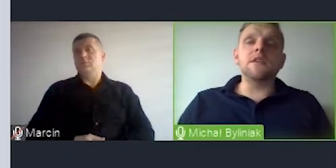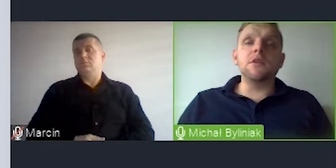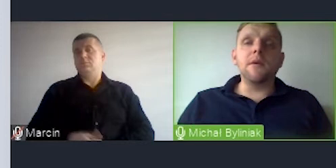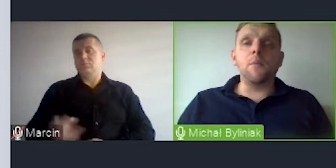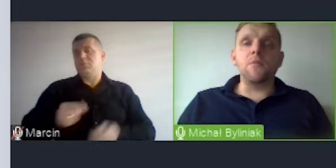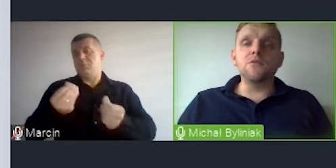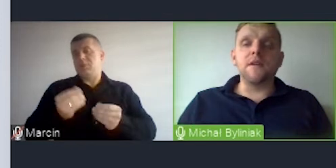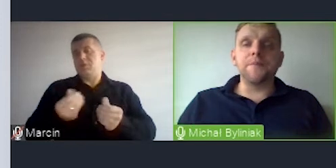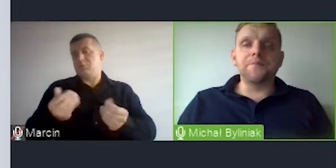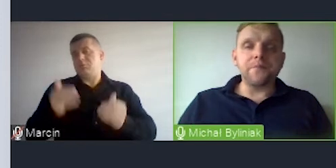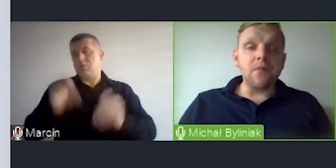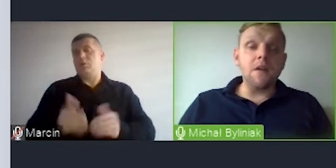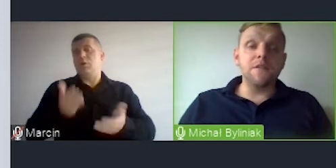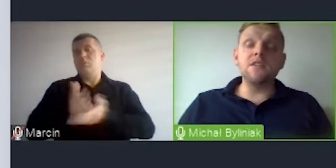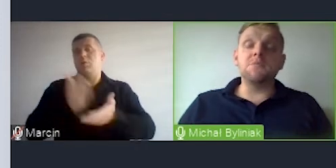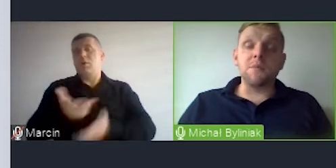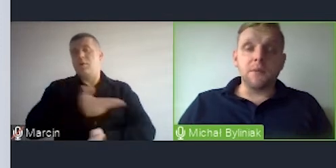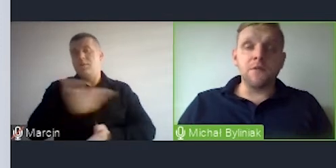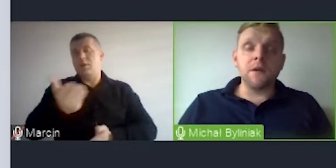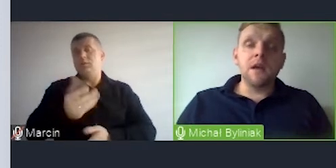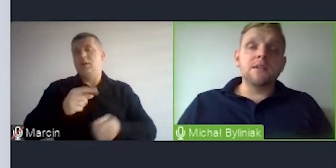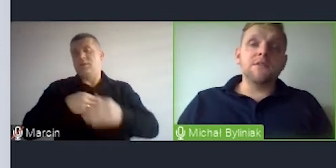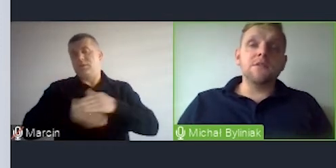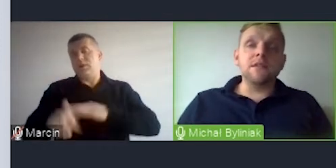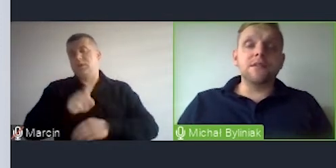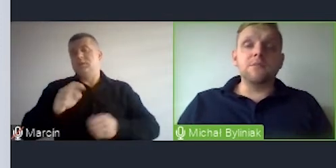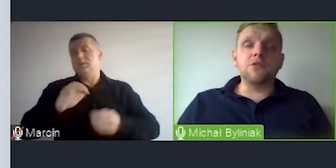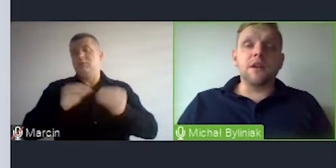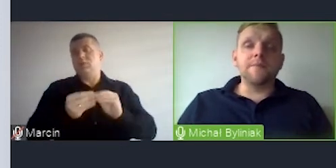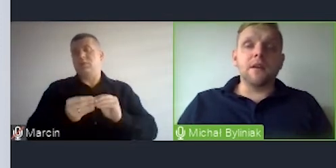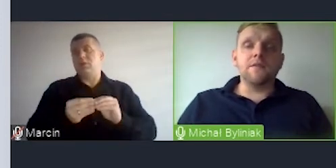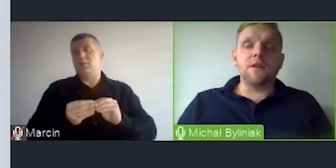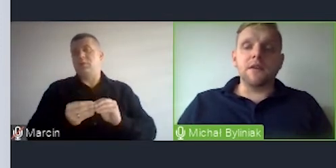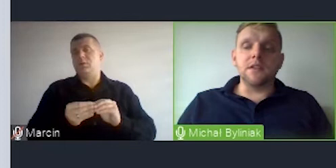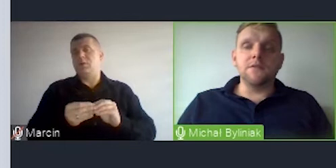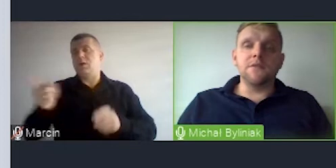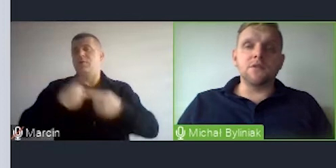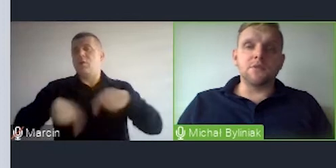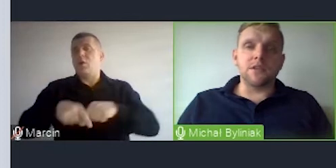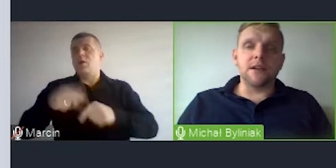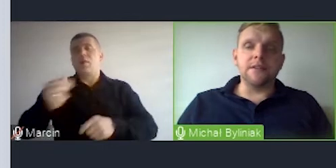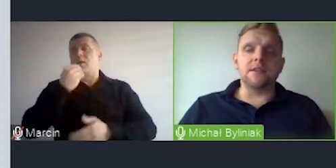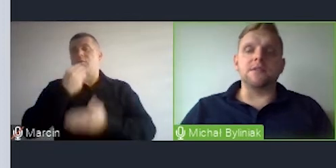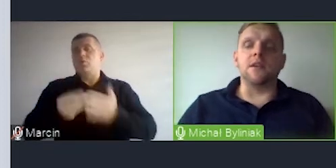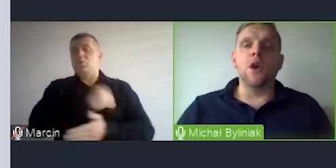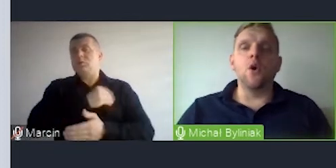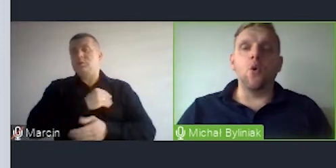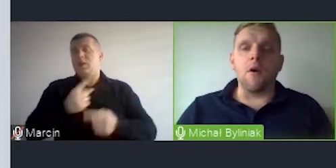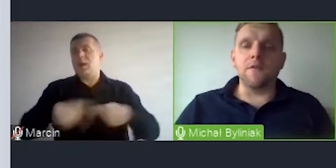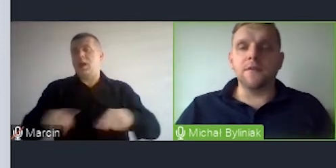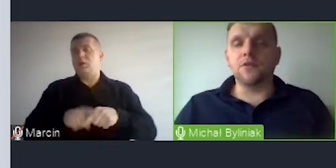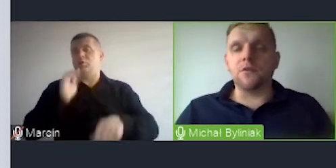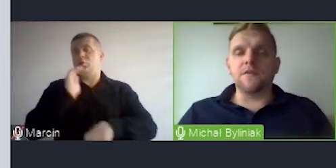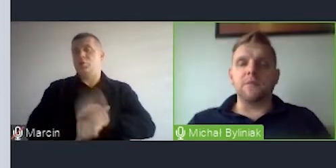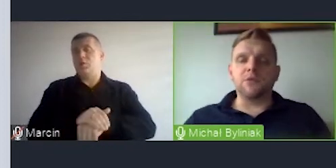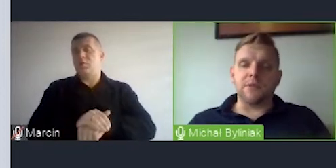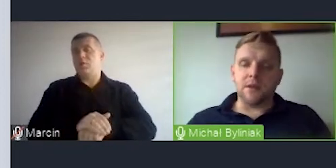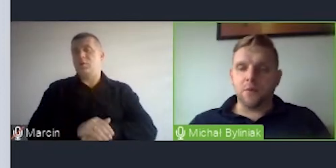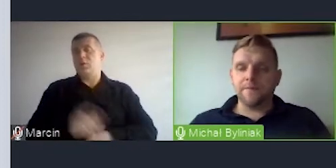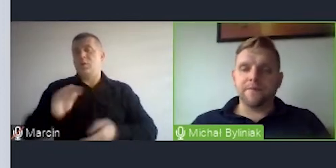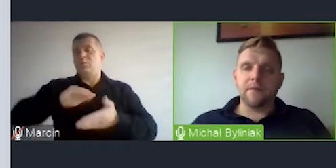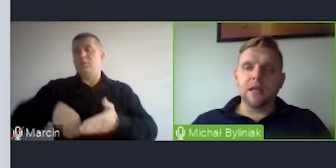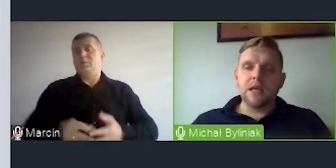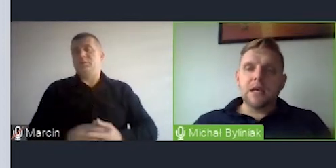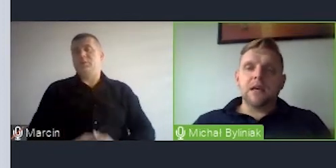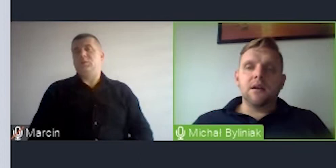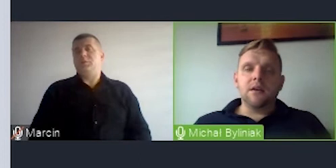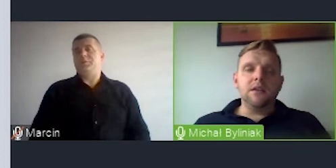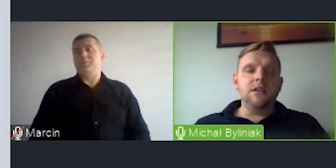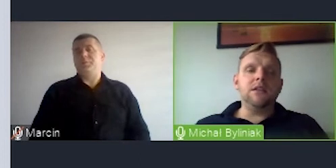które mają pomóc wam wyjść z problemów związanych z tym, że wykonawca nie wywiązał się z realizacji umowy, którą z nami podpisał.